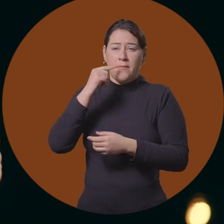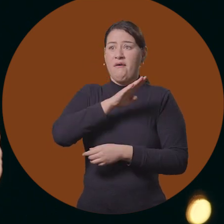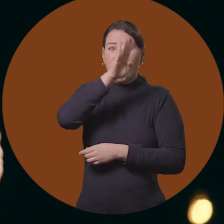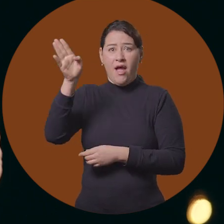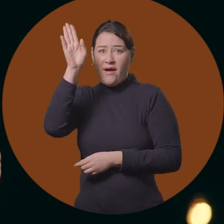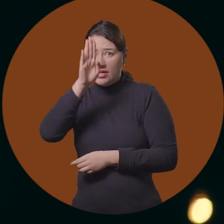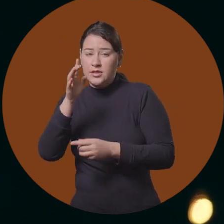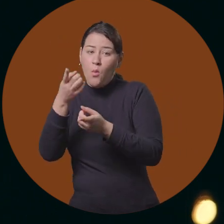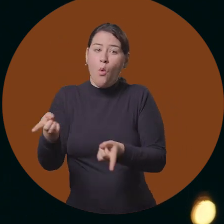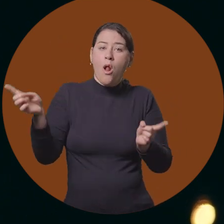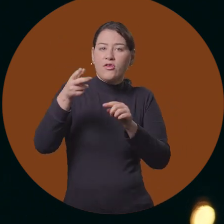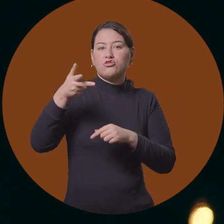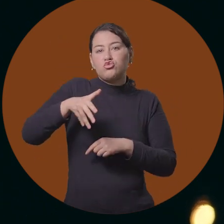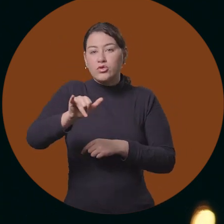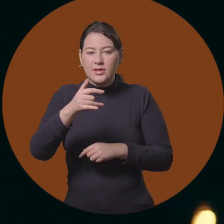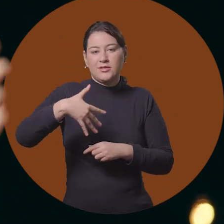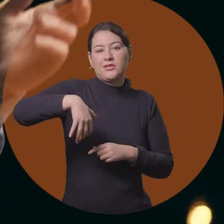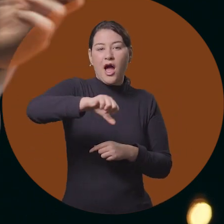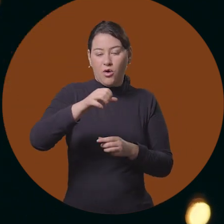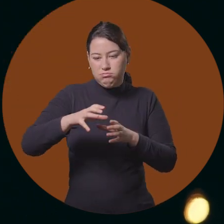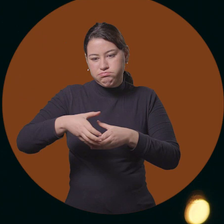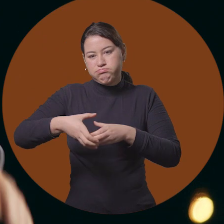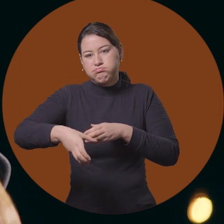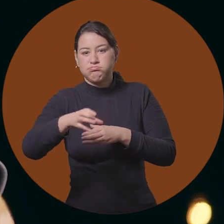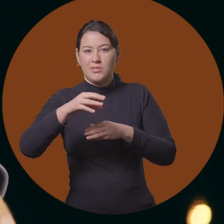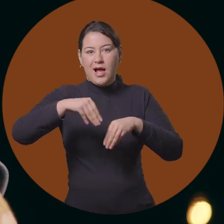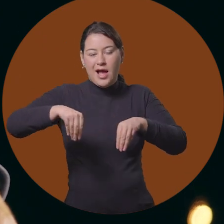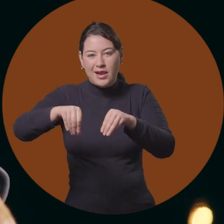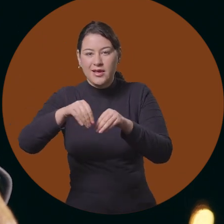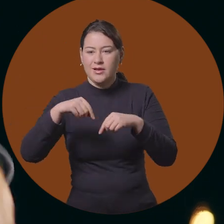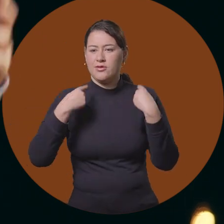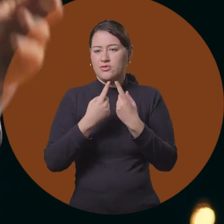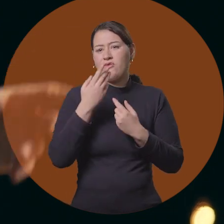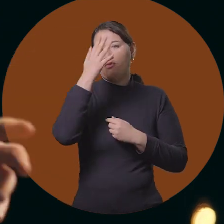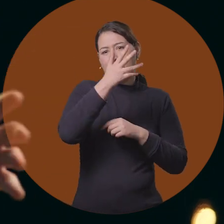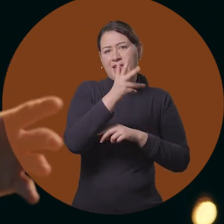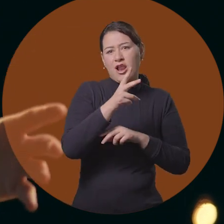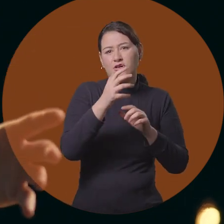a la vuelta pasó por el Chuy y me trajo arena. Íbamos a buscar hielo seco a una fábrica de helado…